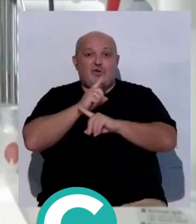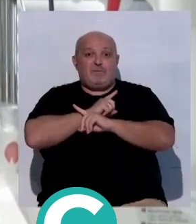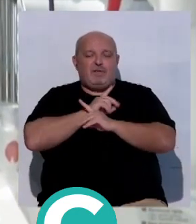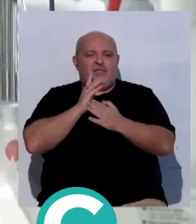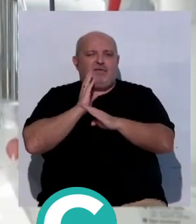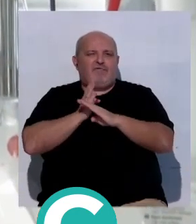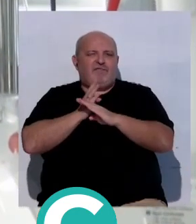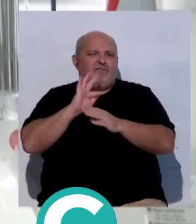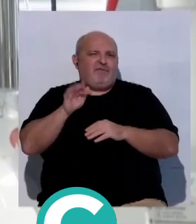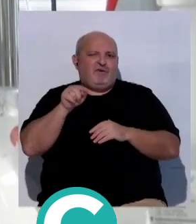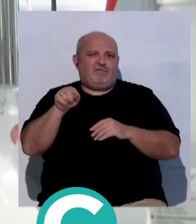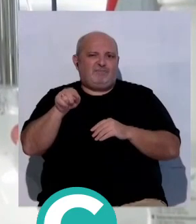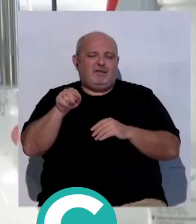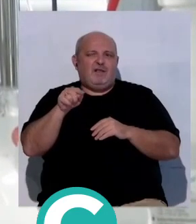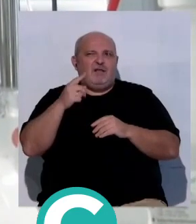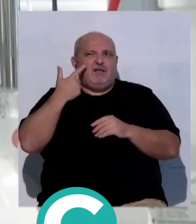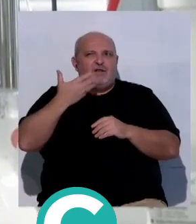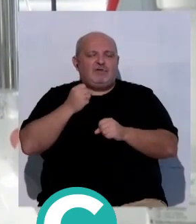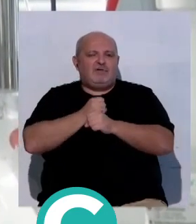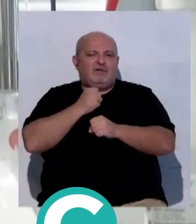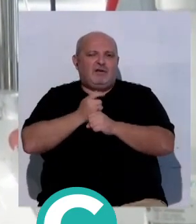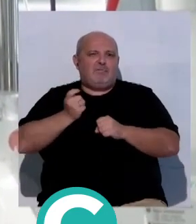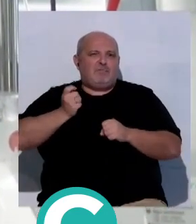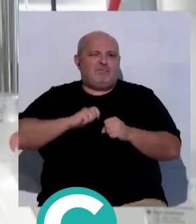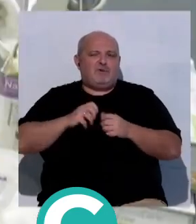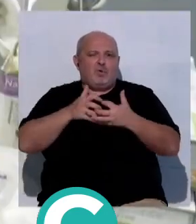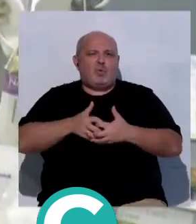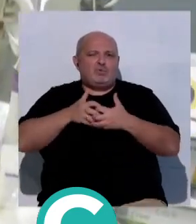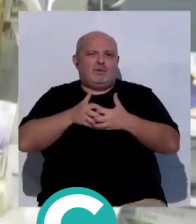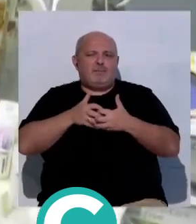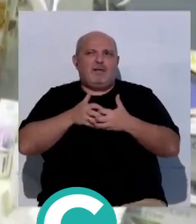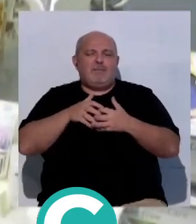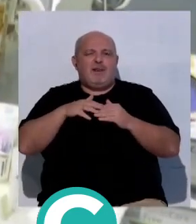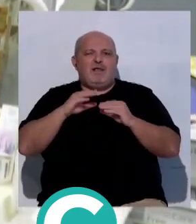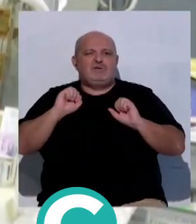una fecha para poner en valor el trabajo de estos profesionales que luchan por la supervivencia de